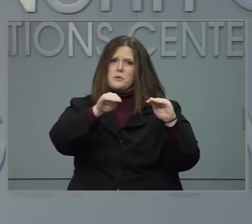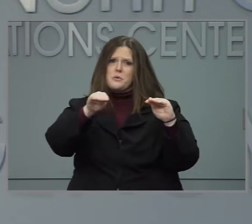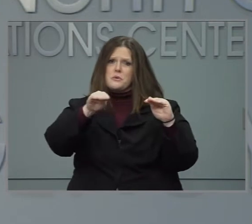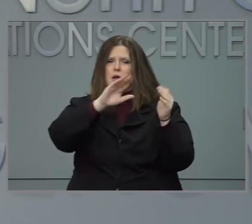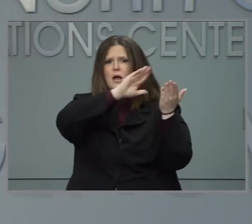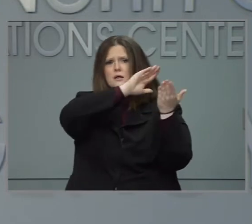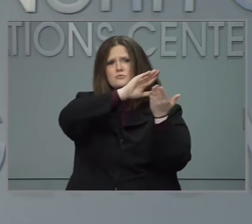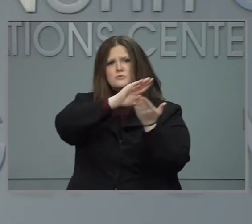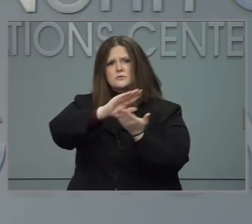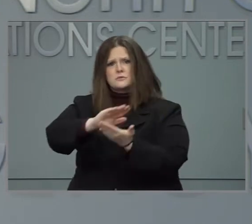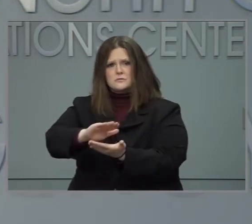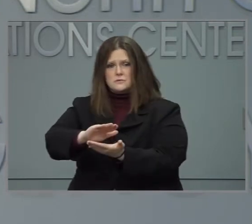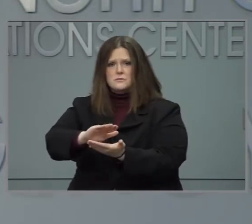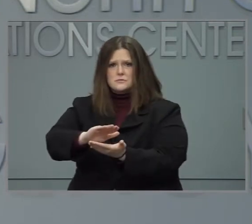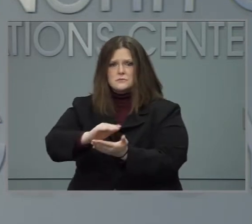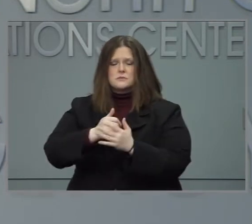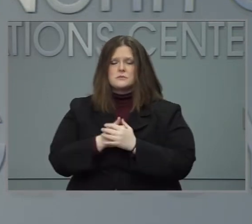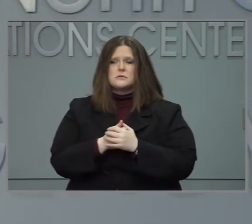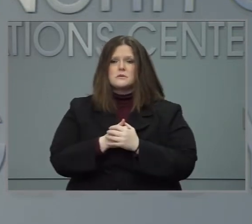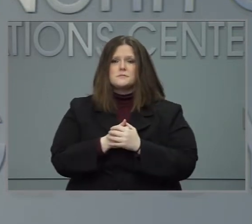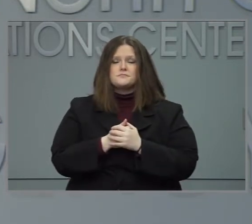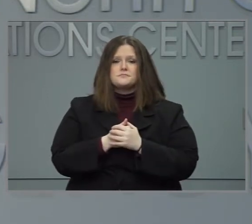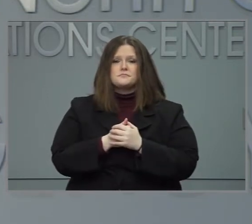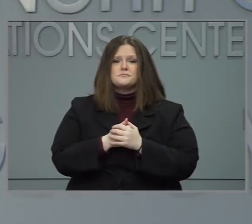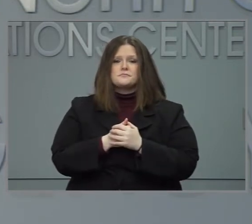estabilizándose. Y cuando uno vive.